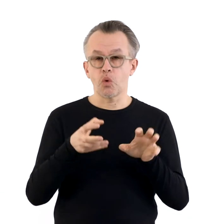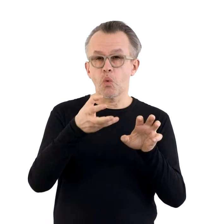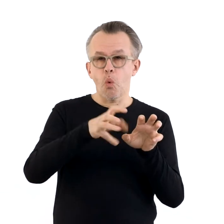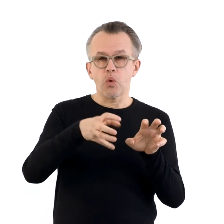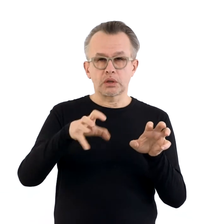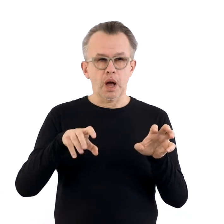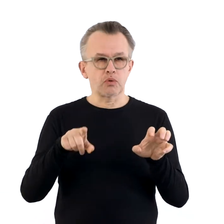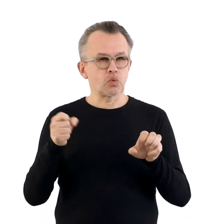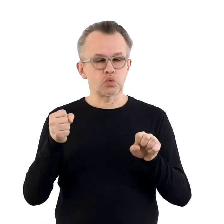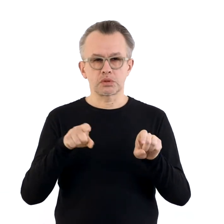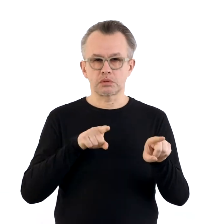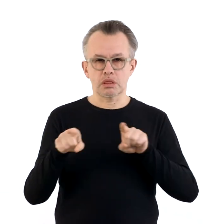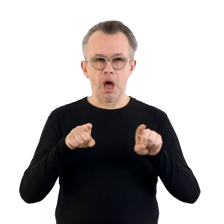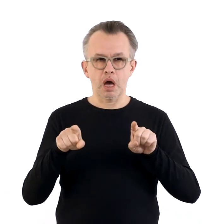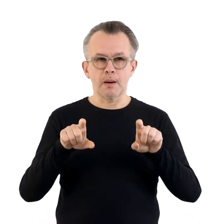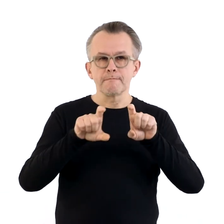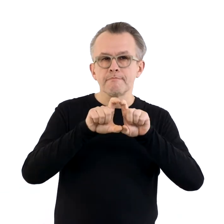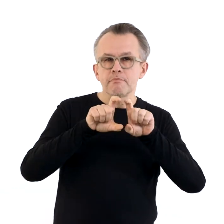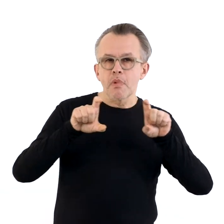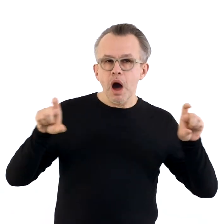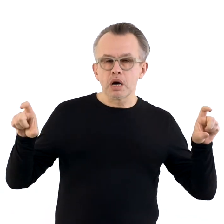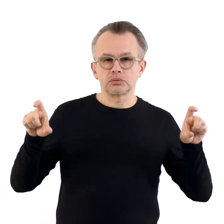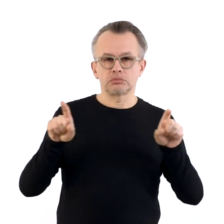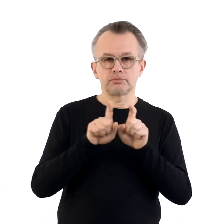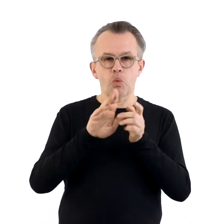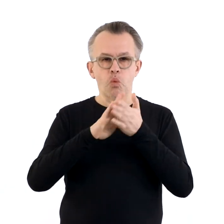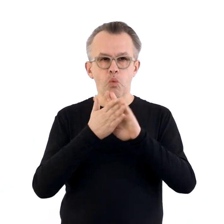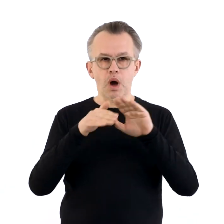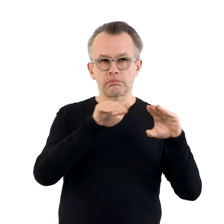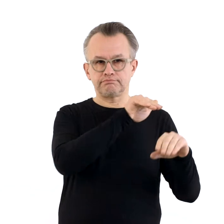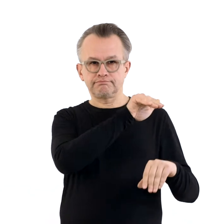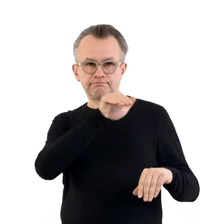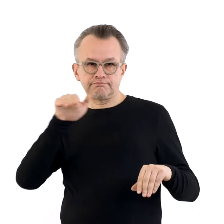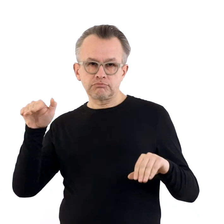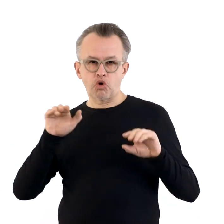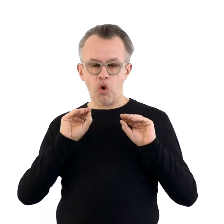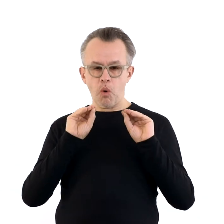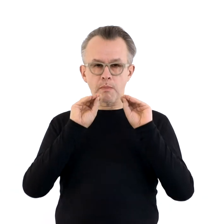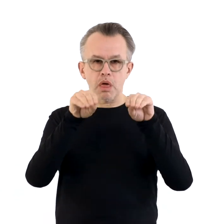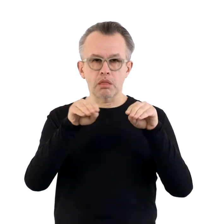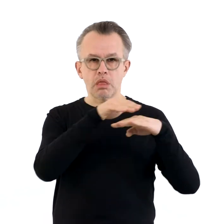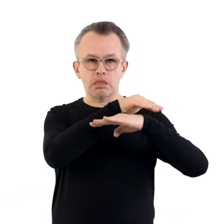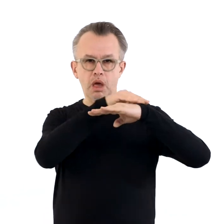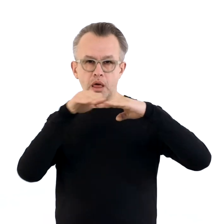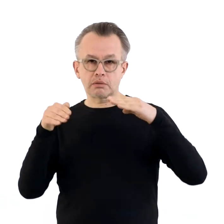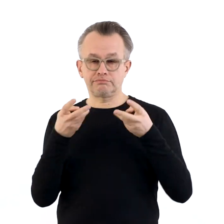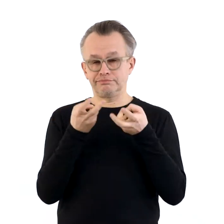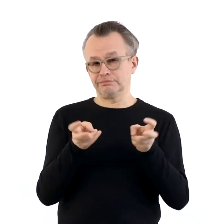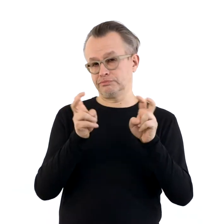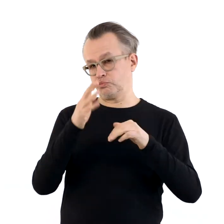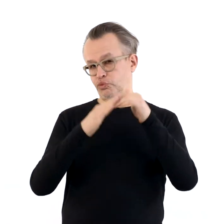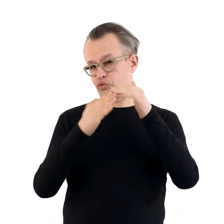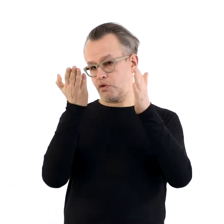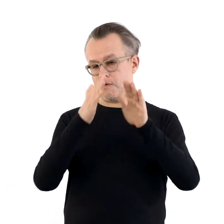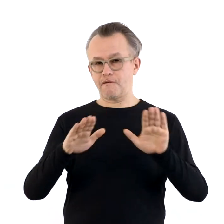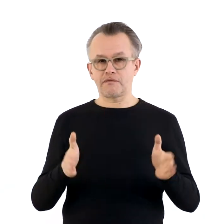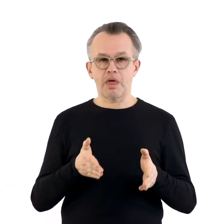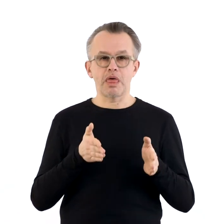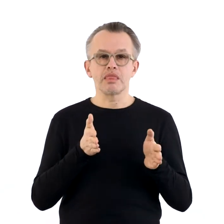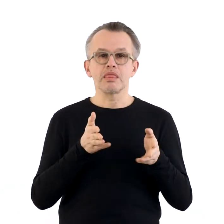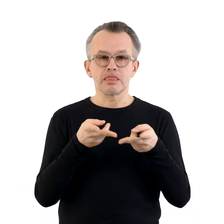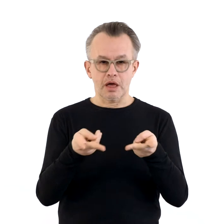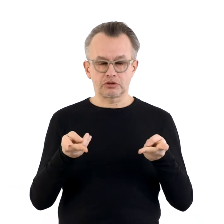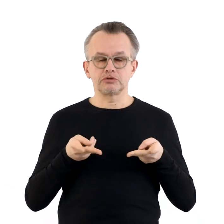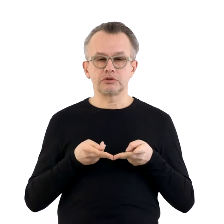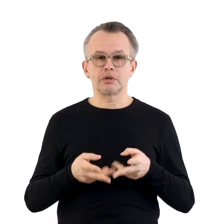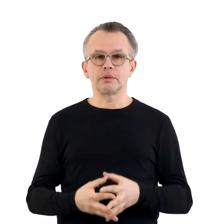Ornament tych motywów miał układ poziomy pasowy i oplatał naczynie podkreślając jego budowę.